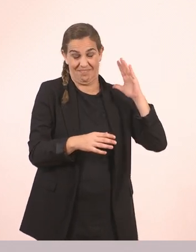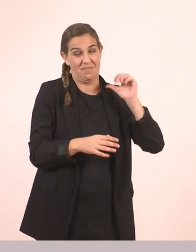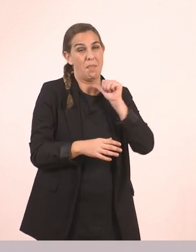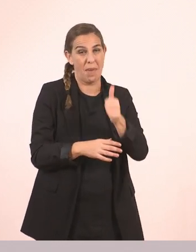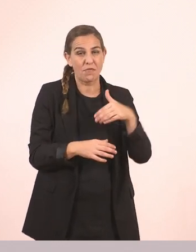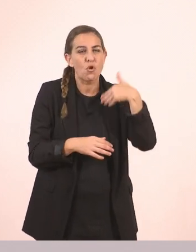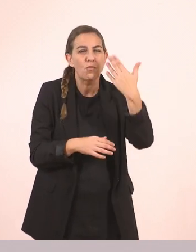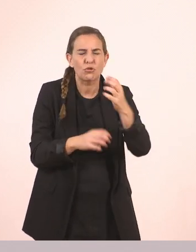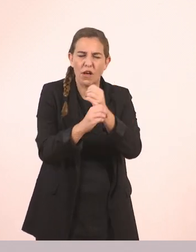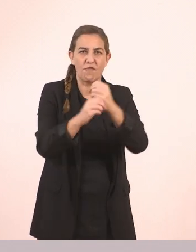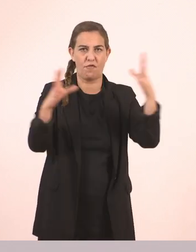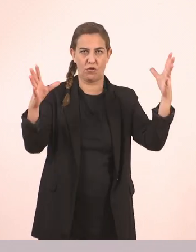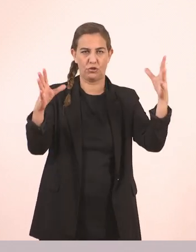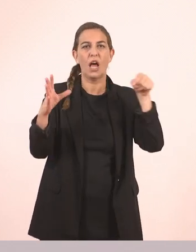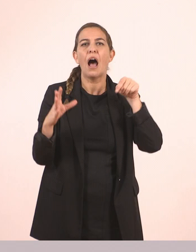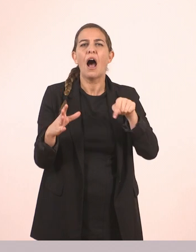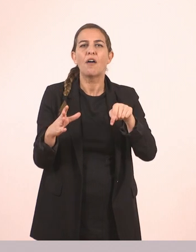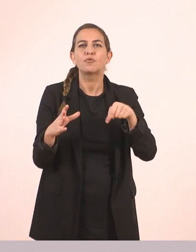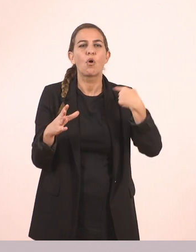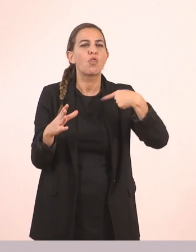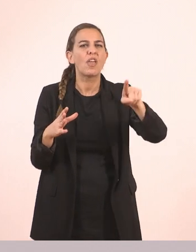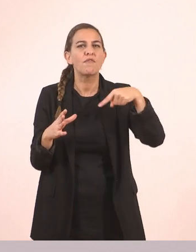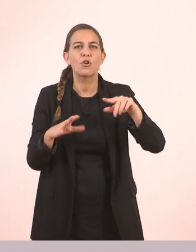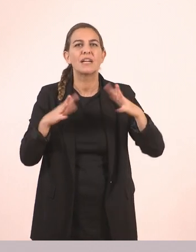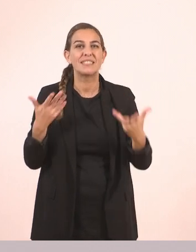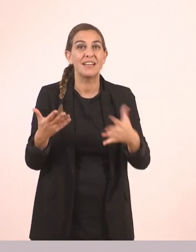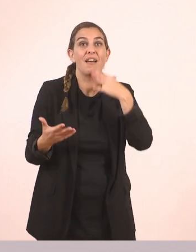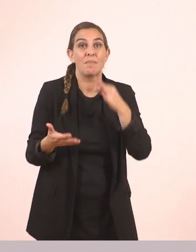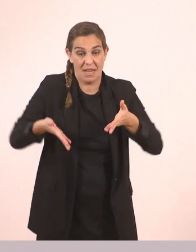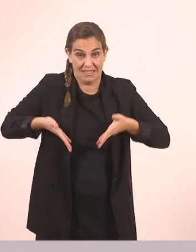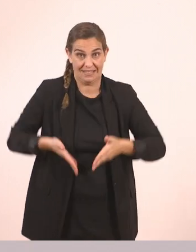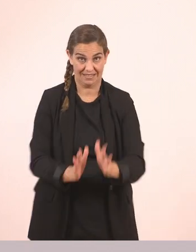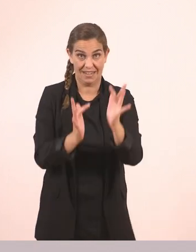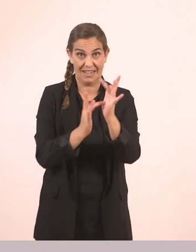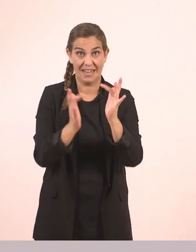Αυτό συμβολίζει το σκοτάδι στο οποίο ήταν οι άνθρωποι πριν τον ερχομό του Χριστού,